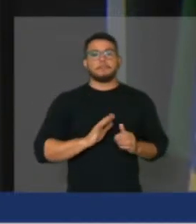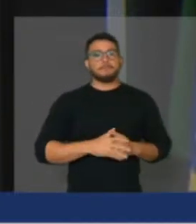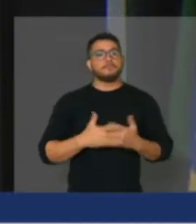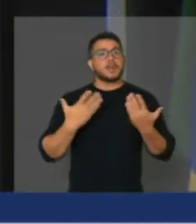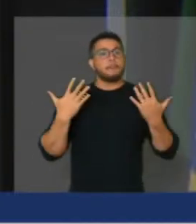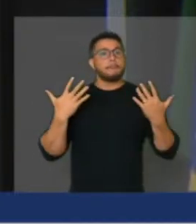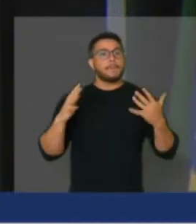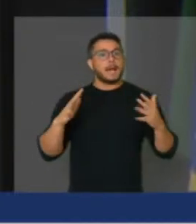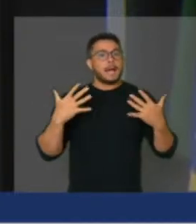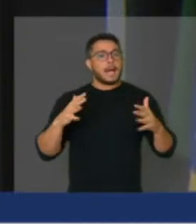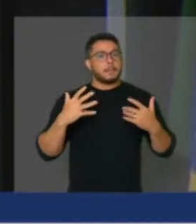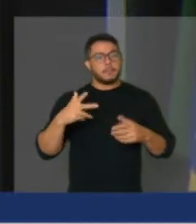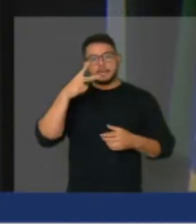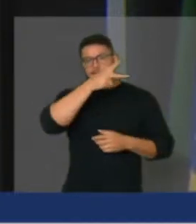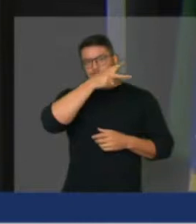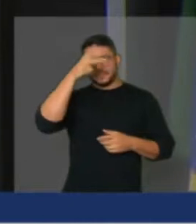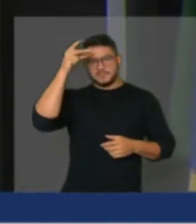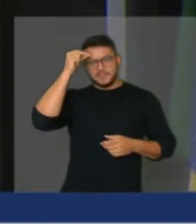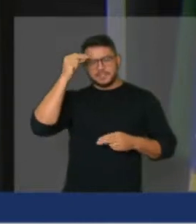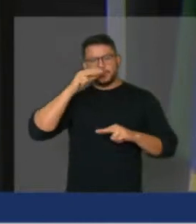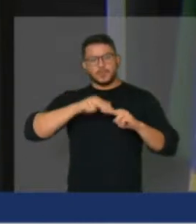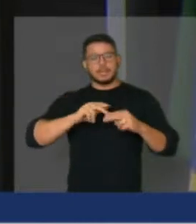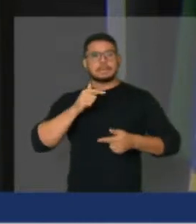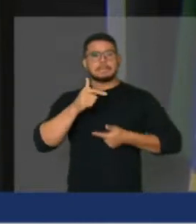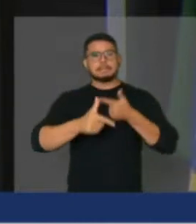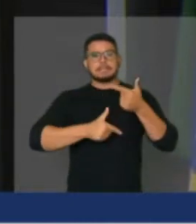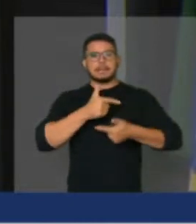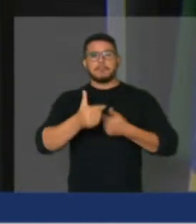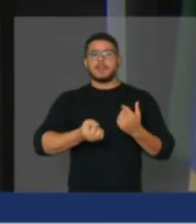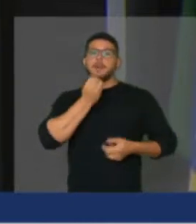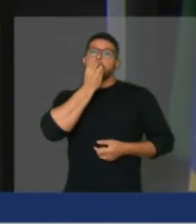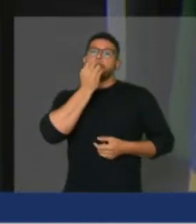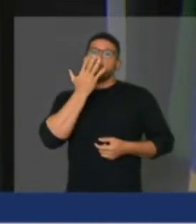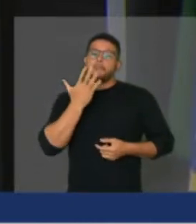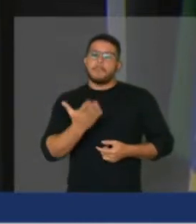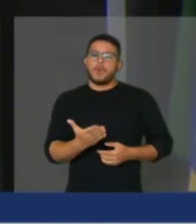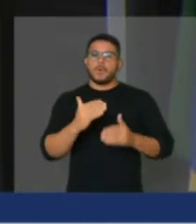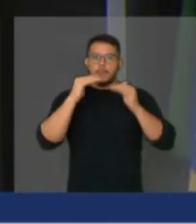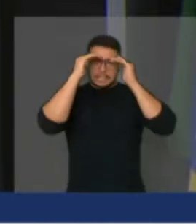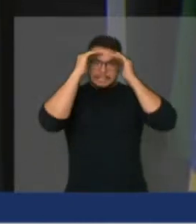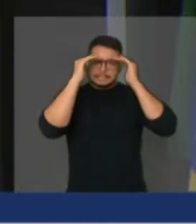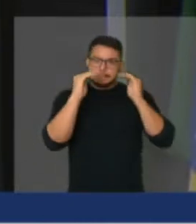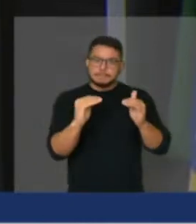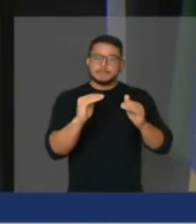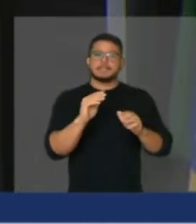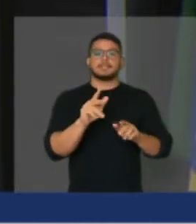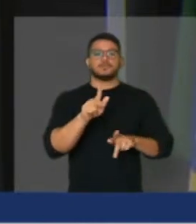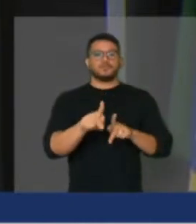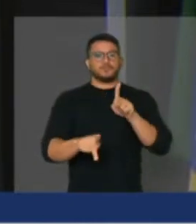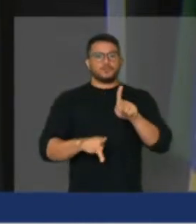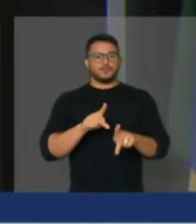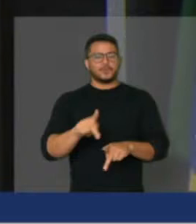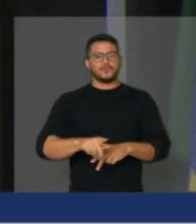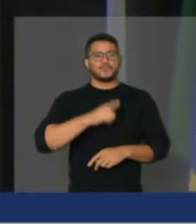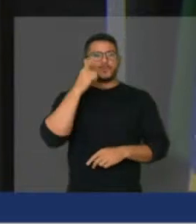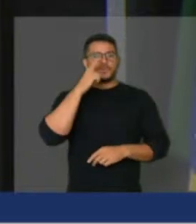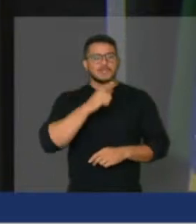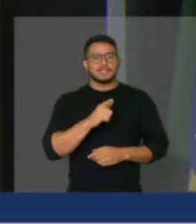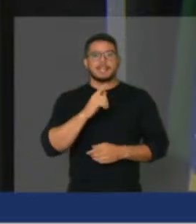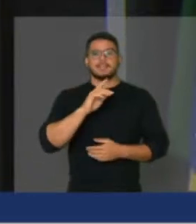FAZ, UM TRABALHO SÉRIO QUE REALMENTE HONRA A CONFIANÇA DOS VOTOS QUE TIVERAM, ESSES PREFEITOS SIM TÊM O MEU RESPEITO, TÊM A MINHA